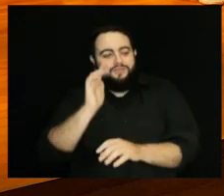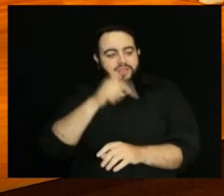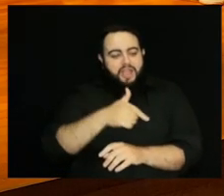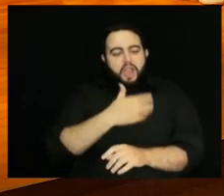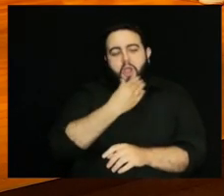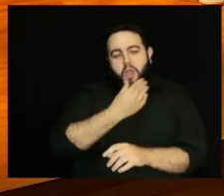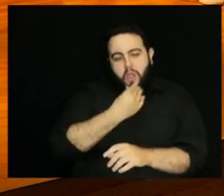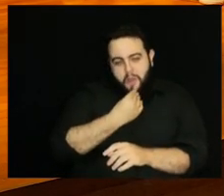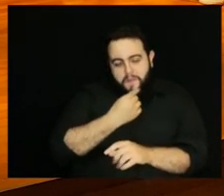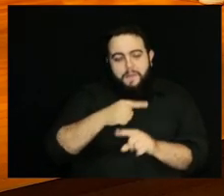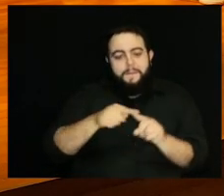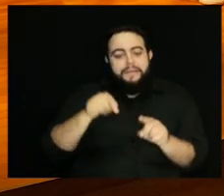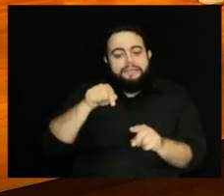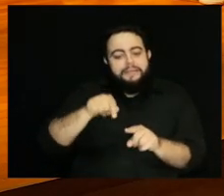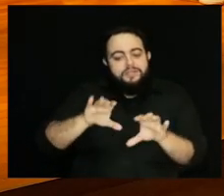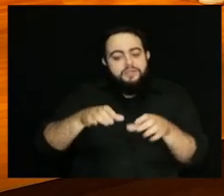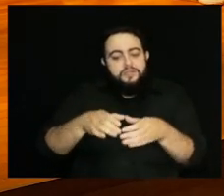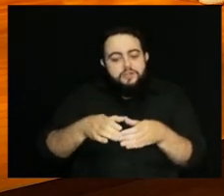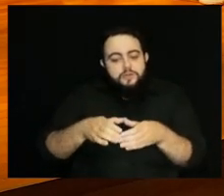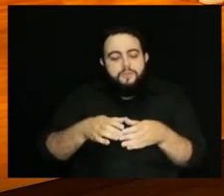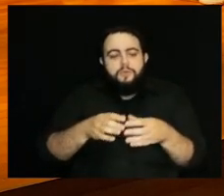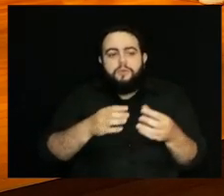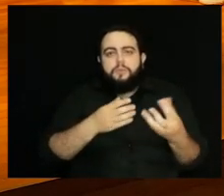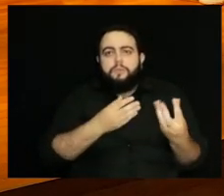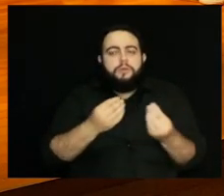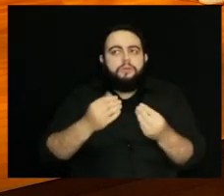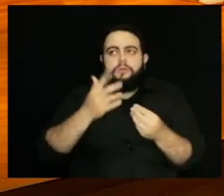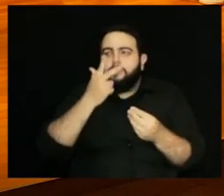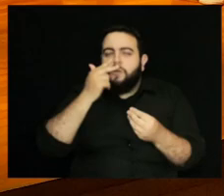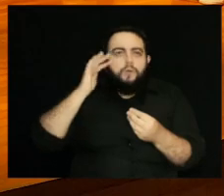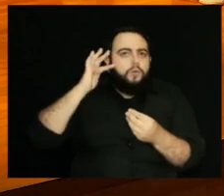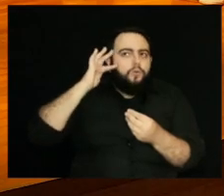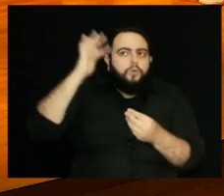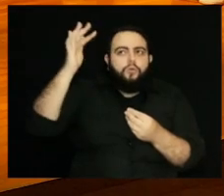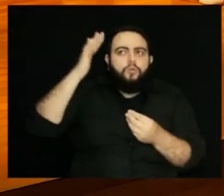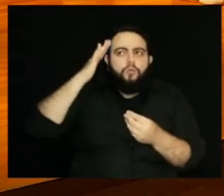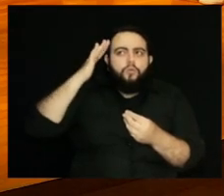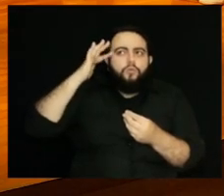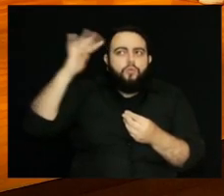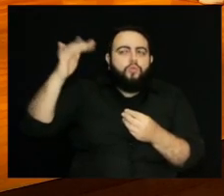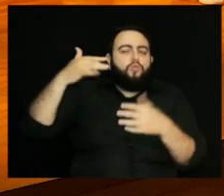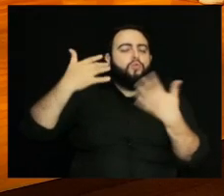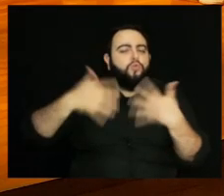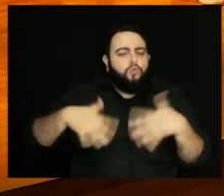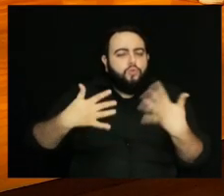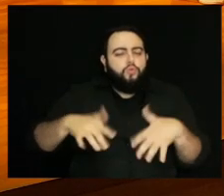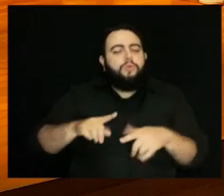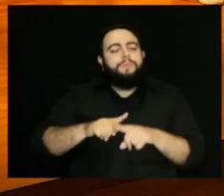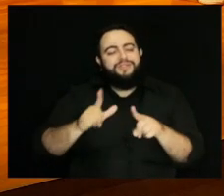essa turma que era tão arejada, tão para frentex em tantas áreas. No que se dizia a respeito à moral